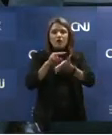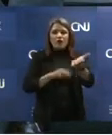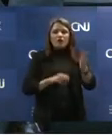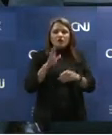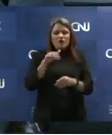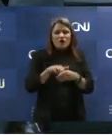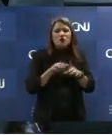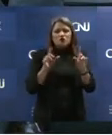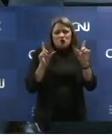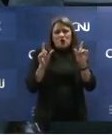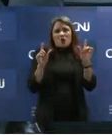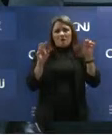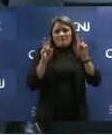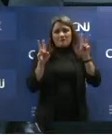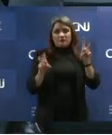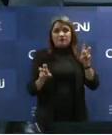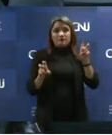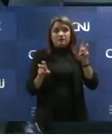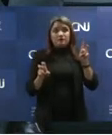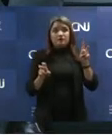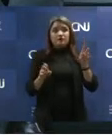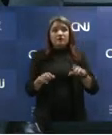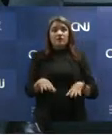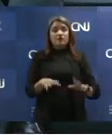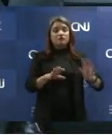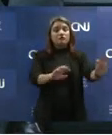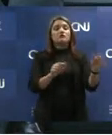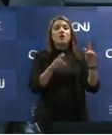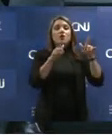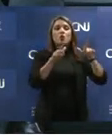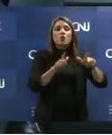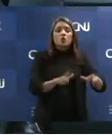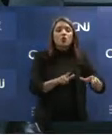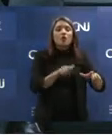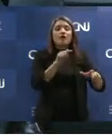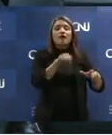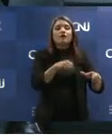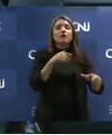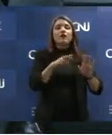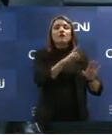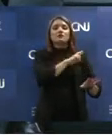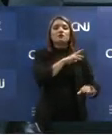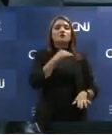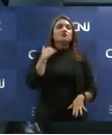A comarca da qual é titular a reclamada tem uma acervo relativamente significativo